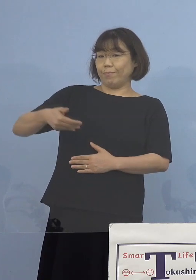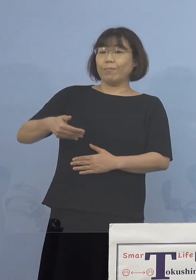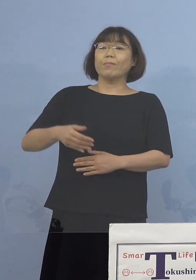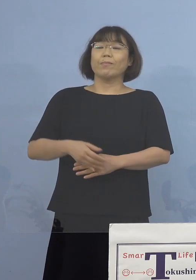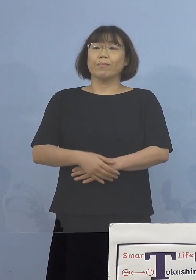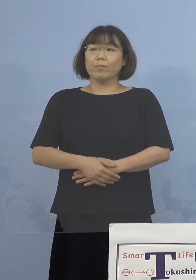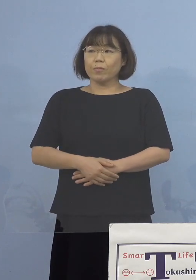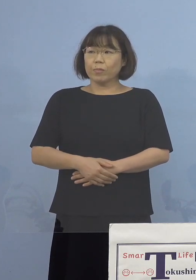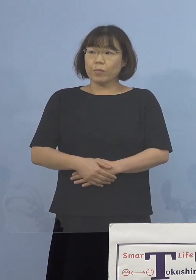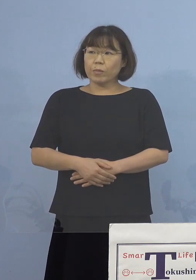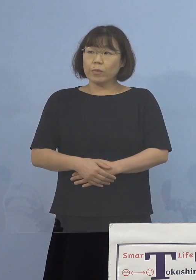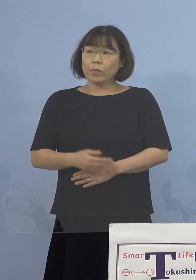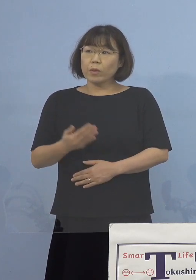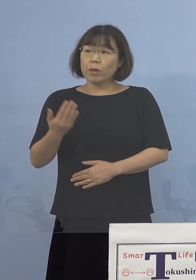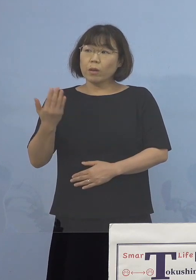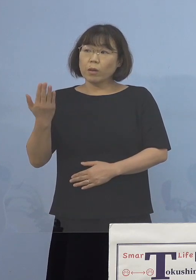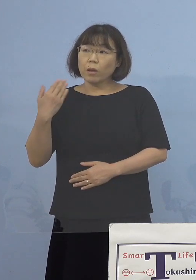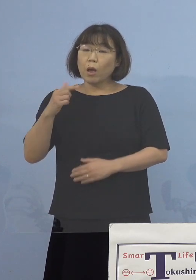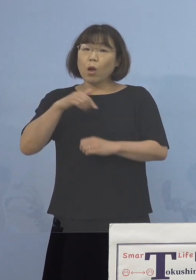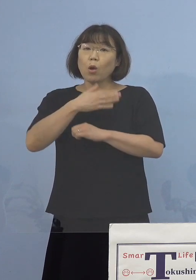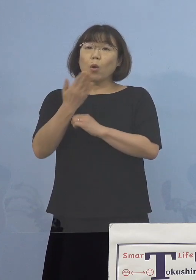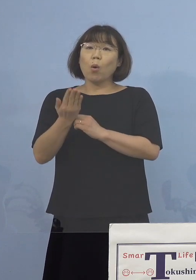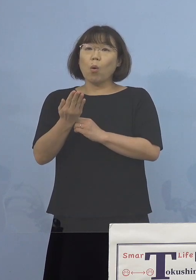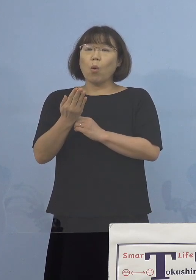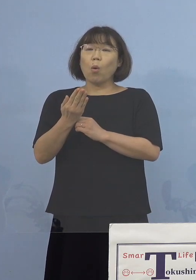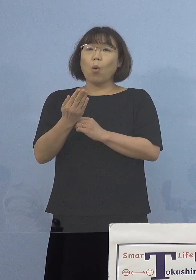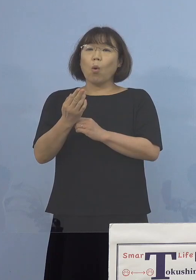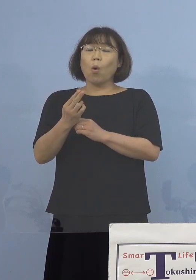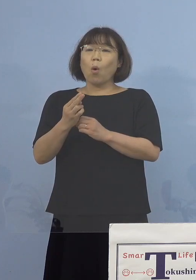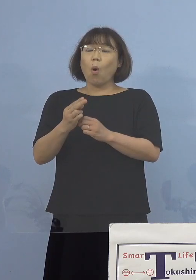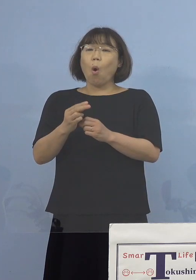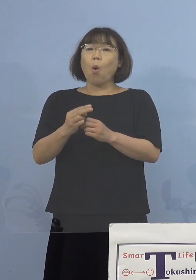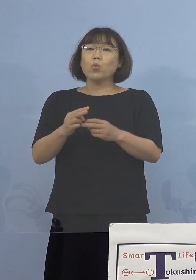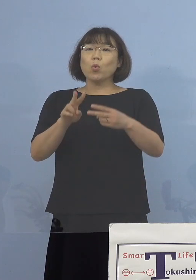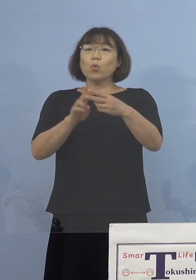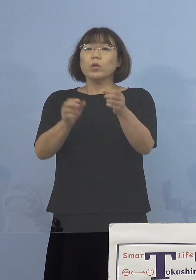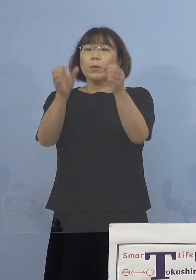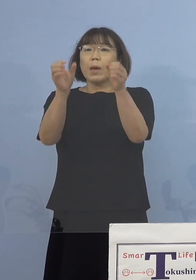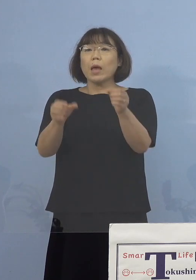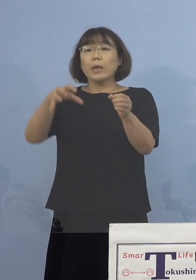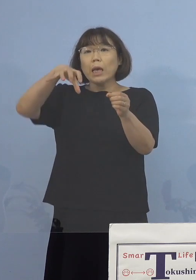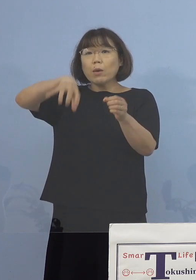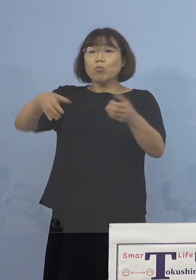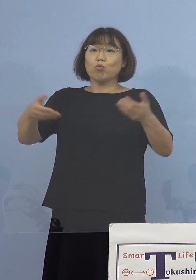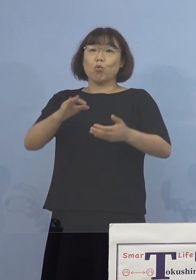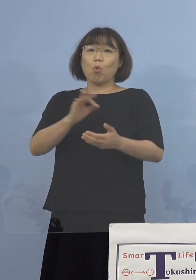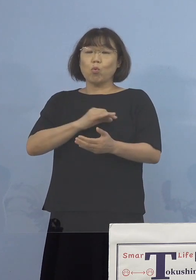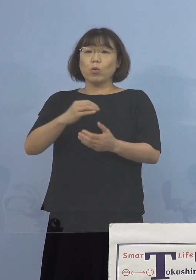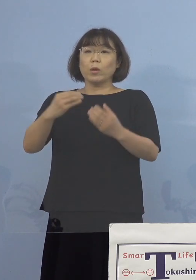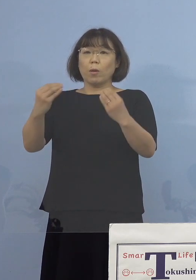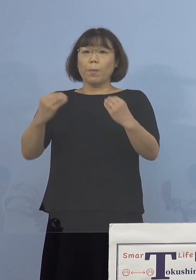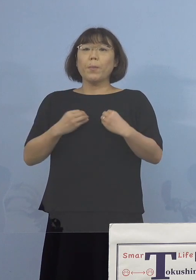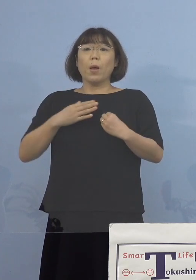先日、徳島刑務所の職員の方が感染確認されていたと 思うんですけれども、県として